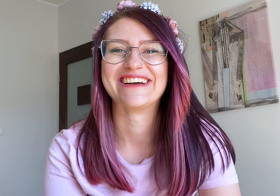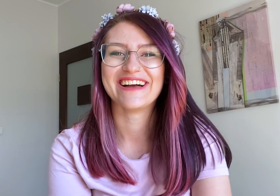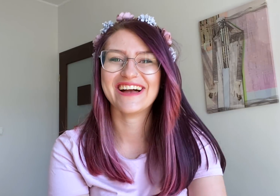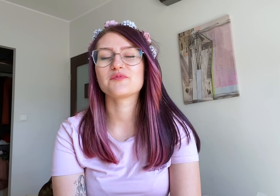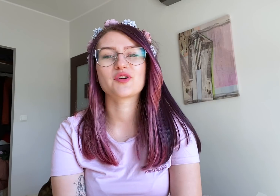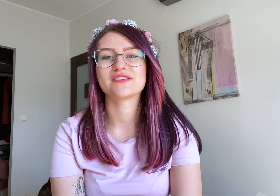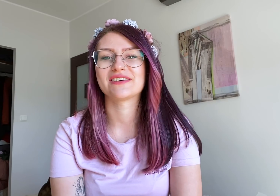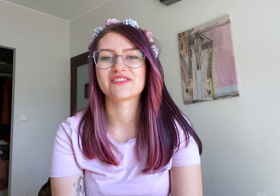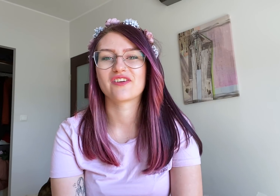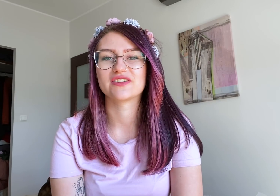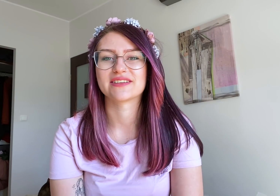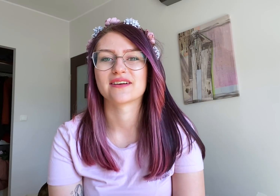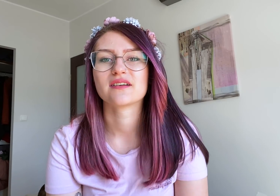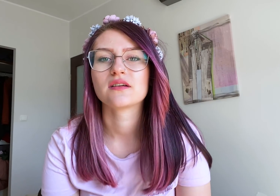Mój kot zawsze wygląda tak...